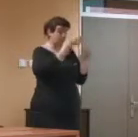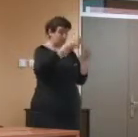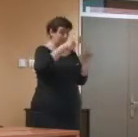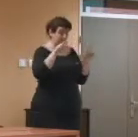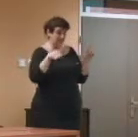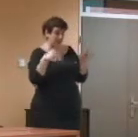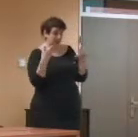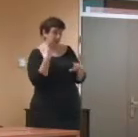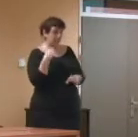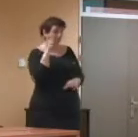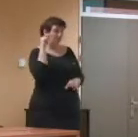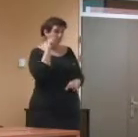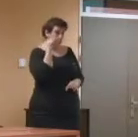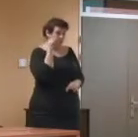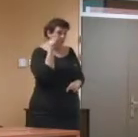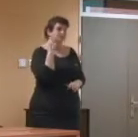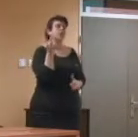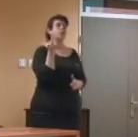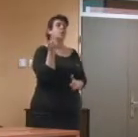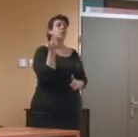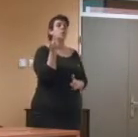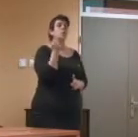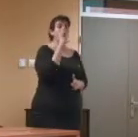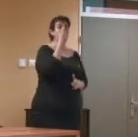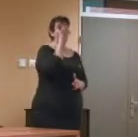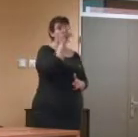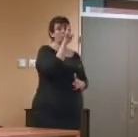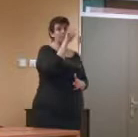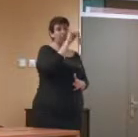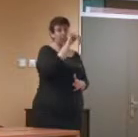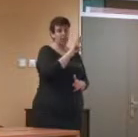gente como Álvaro Pérez "El bigotes", Enrique Ortiz "La polla insaciable",